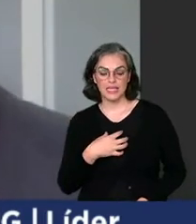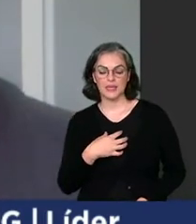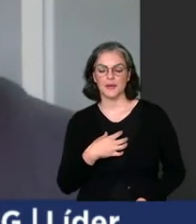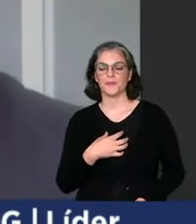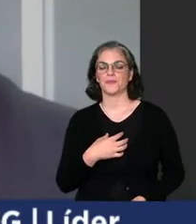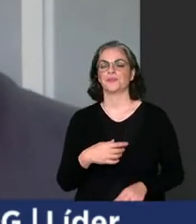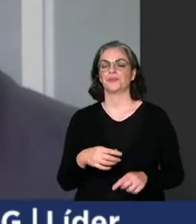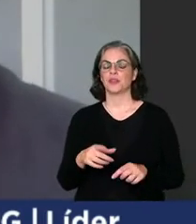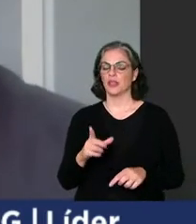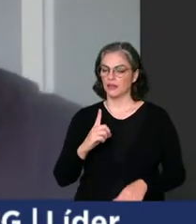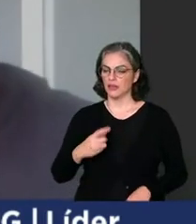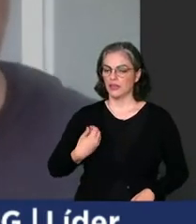CLÁUDIO CAJADO, DA BAHIA, EM NOME DO SECRETÁRIO DE DEFESA